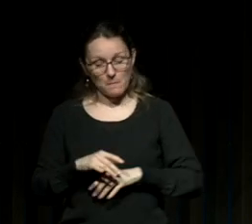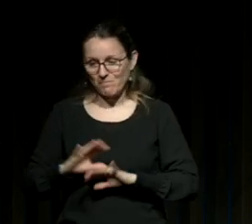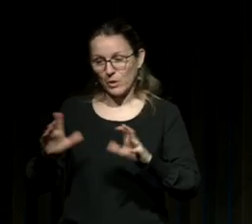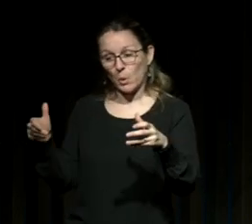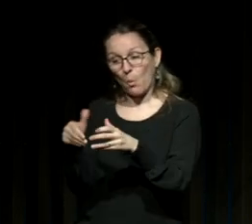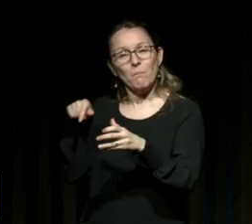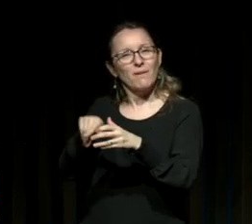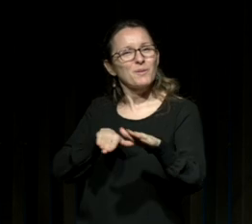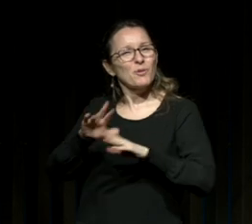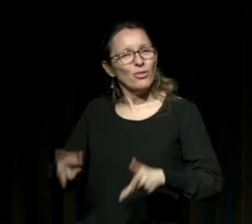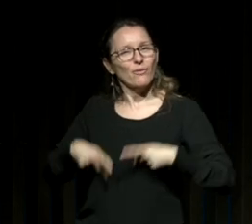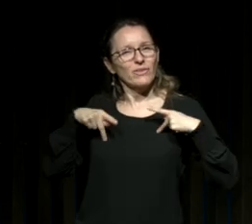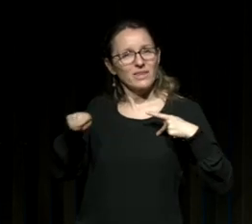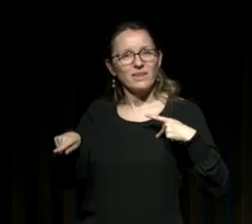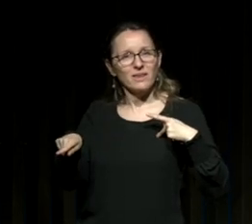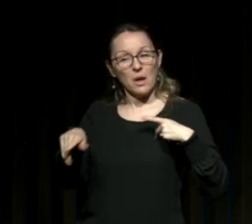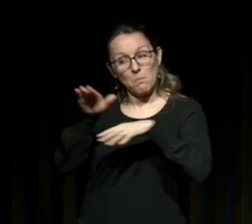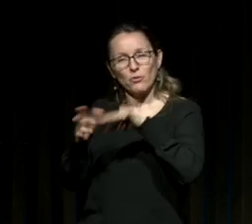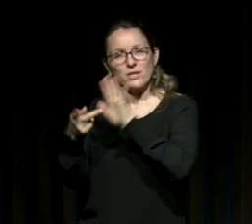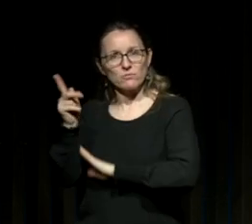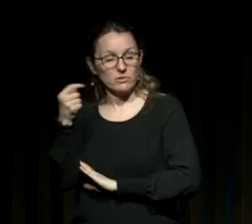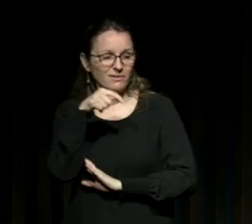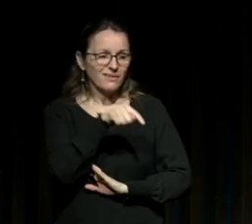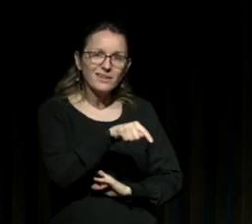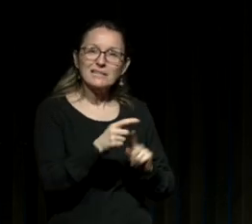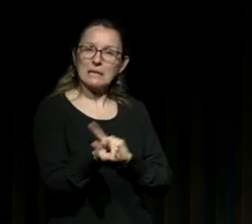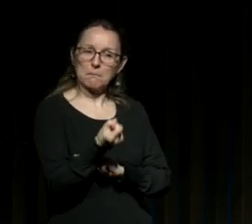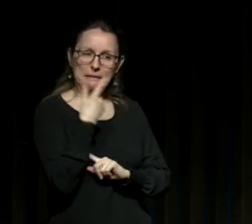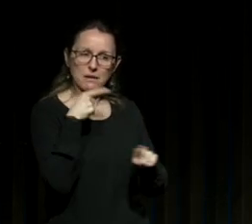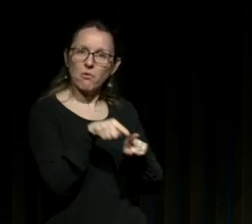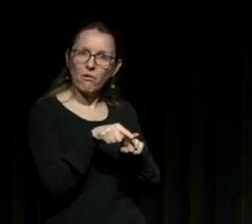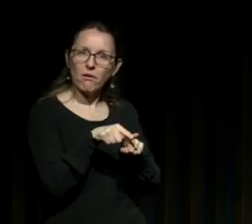du mode de vie que dans le groupe traitement par le médicament et ça je crois que c'est vraiment